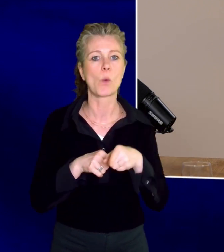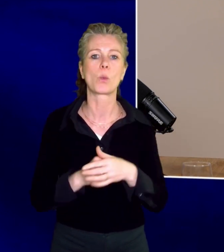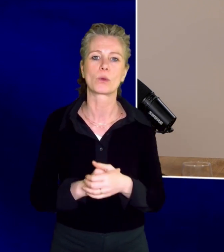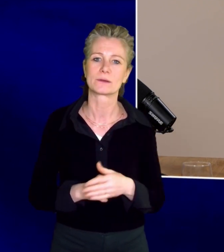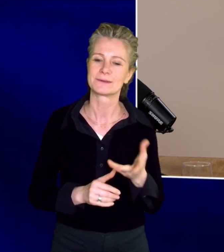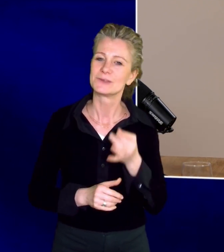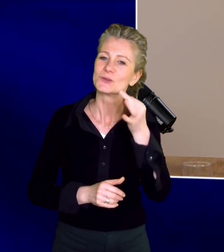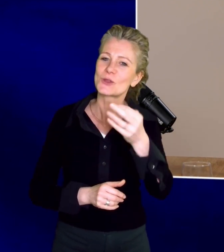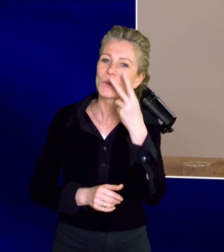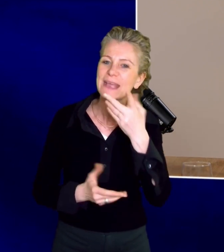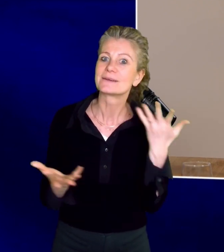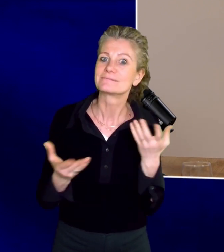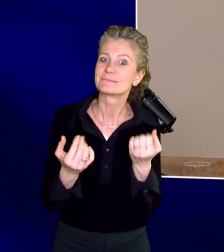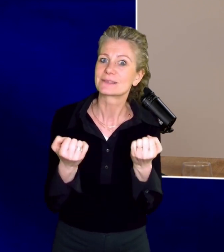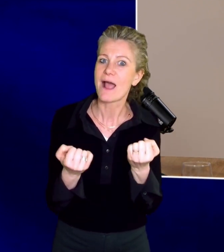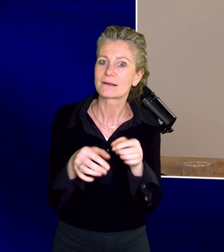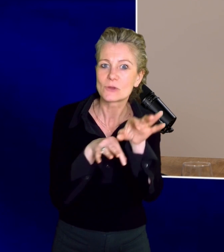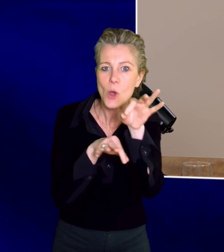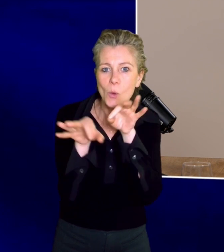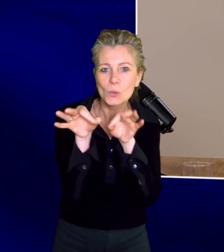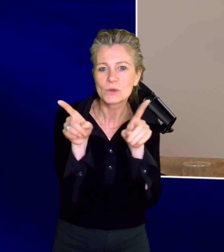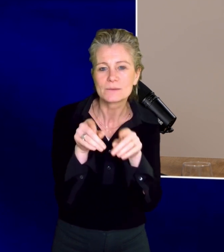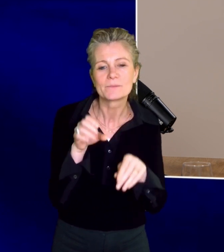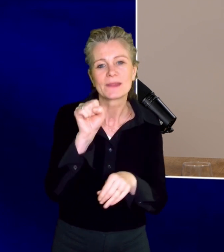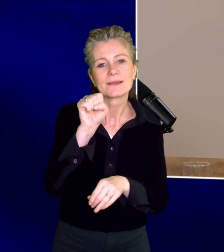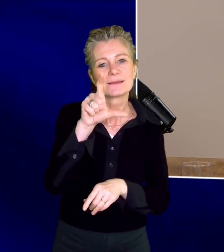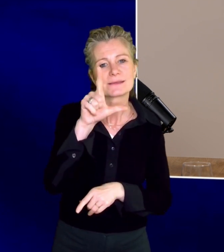Dat is Slido nummer 3, die hebben we jullie net gevraagd.